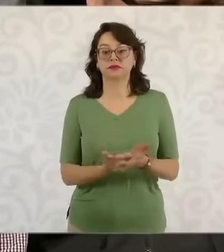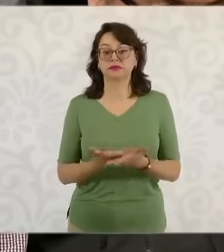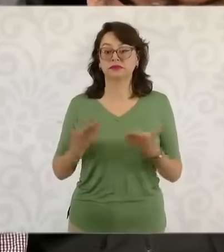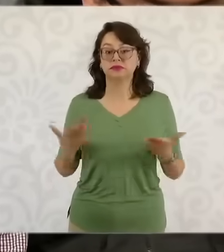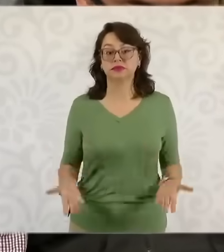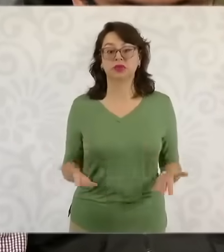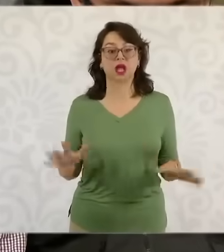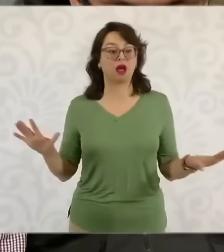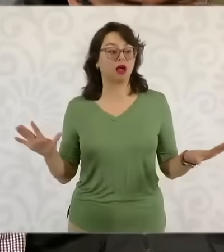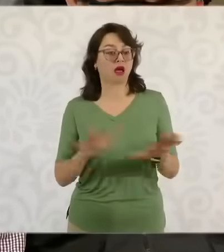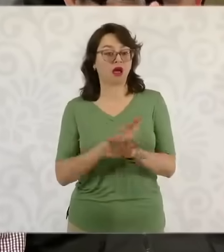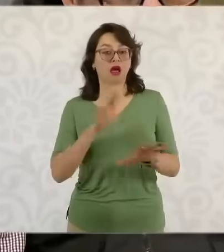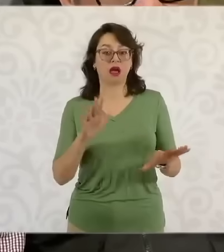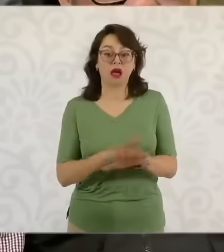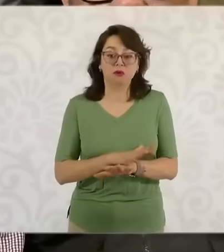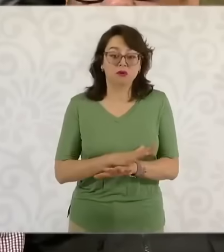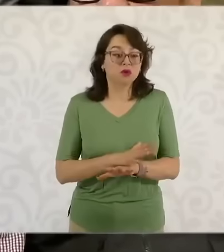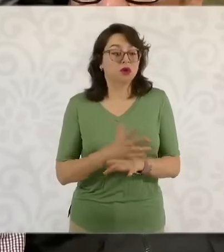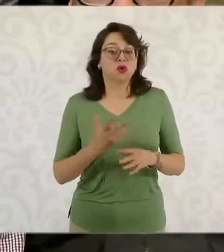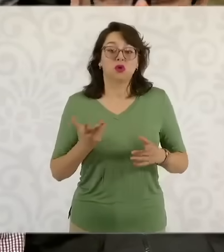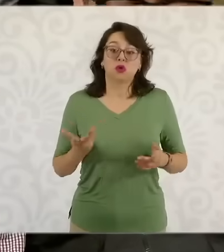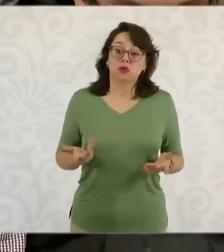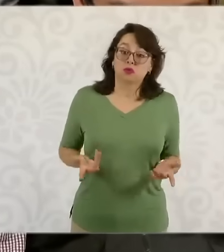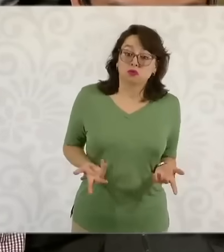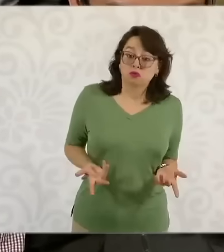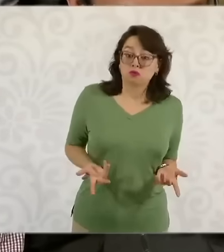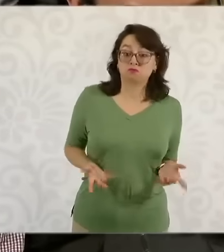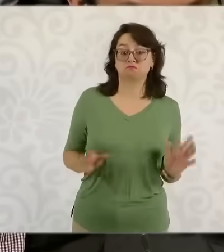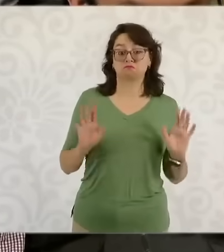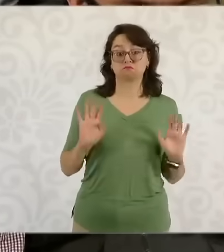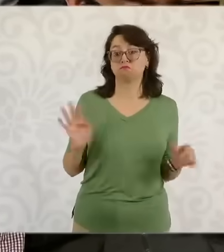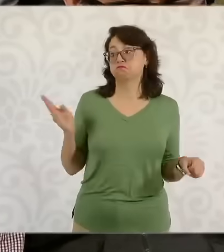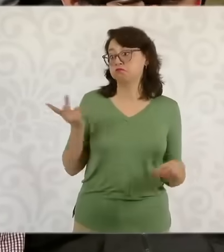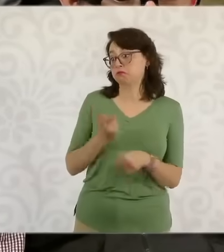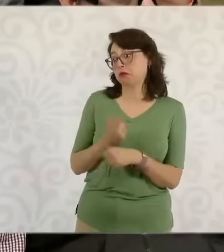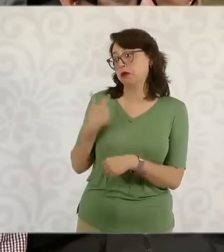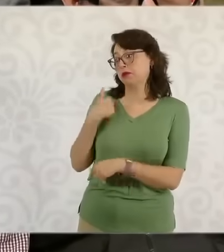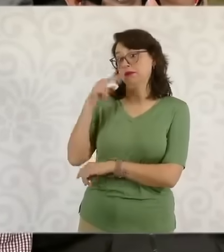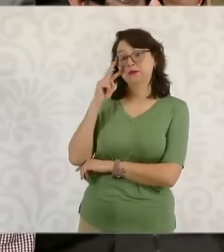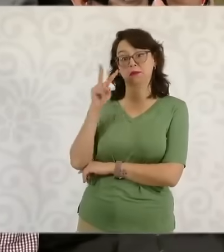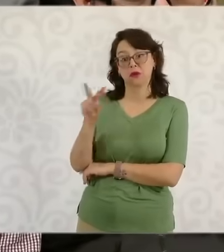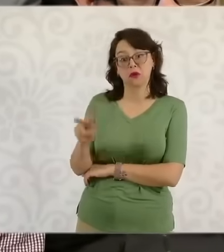los procesos aquí y parece aunque lo que yo he visto es otra cosa que ya se puede que podemos